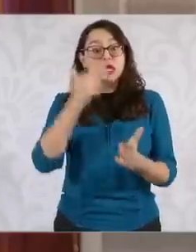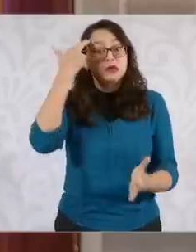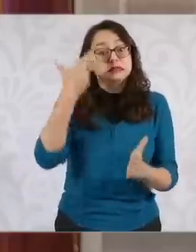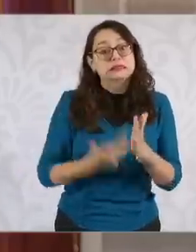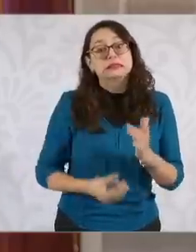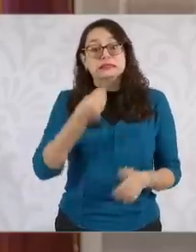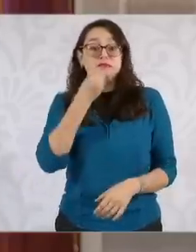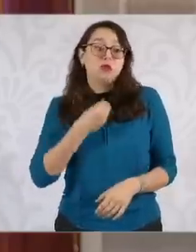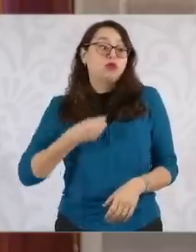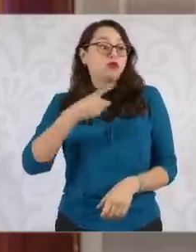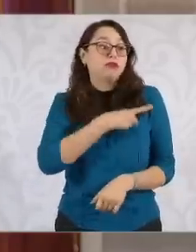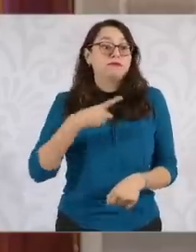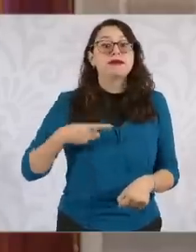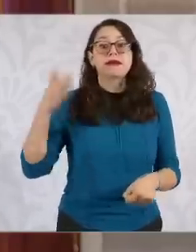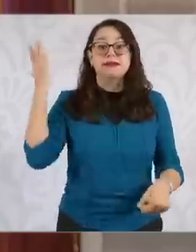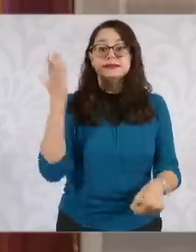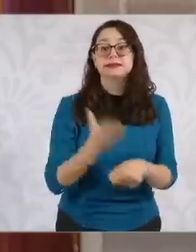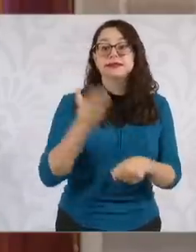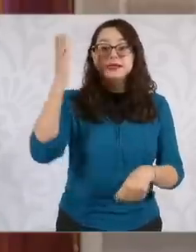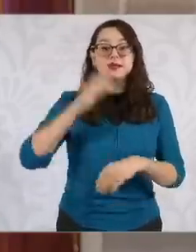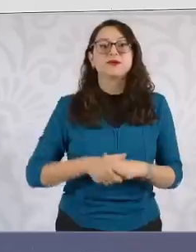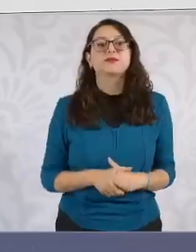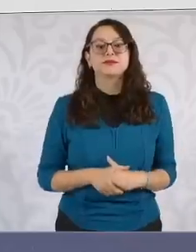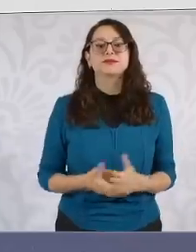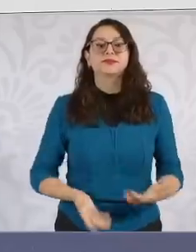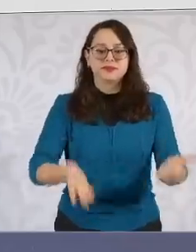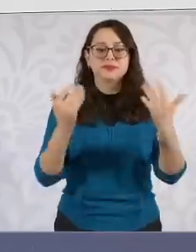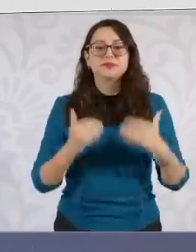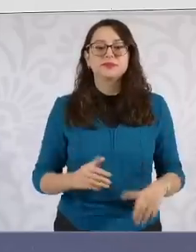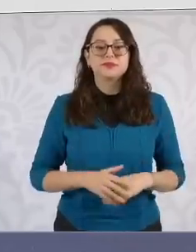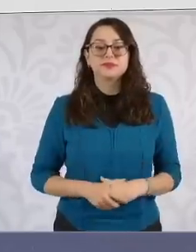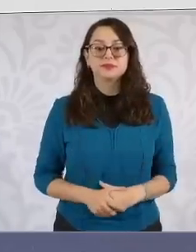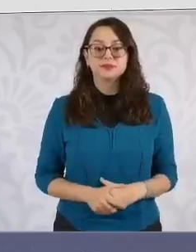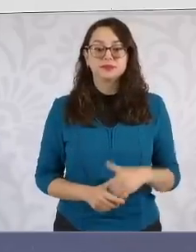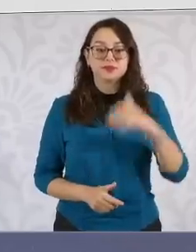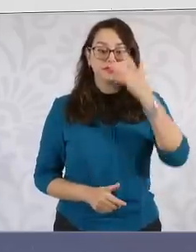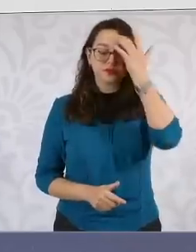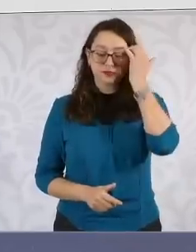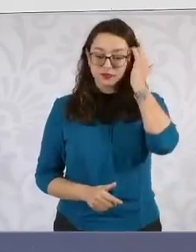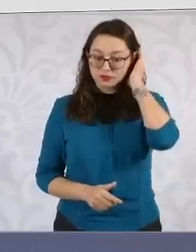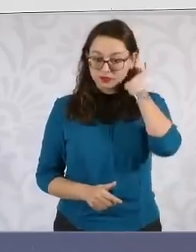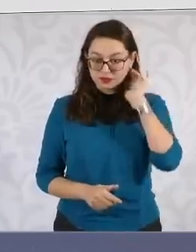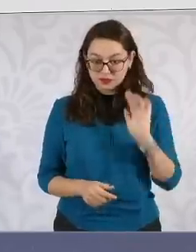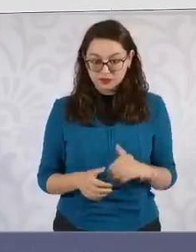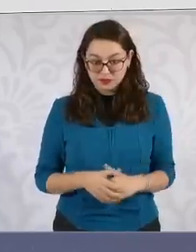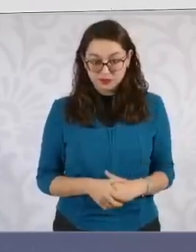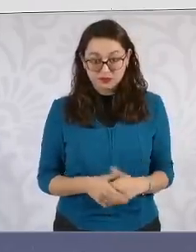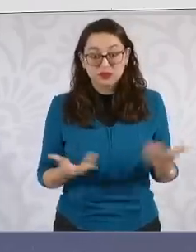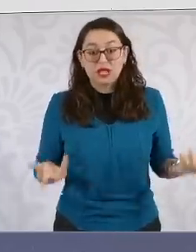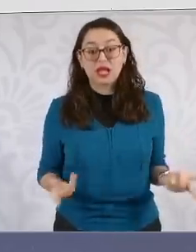adelante todo un equipo de gobierno Pues sí es lo que estamos haciendo